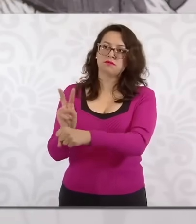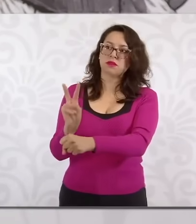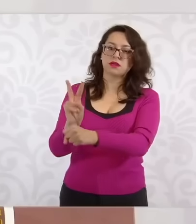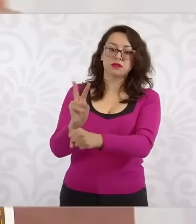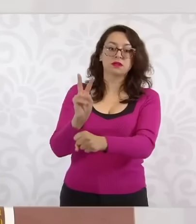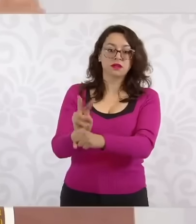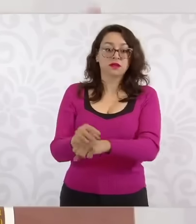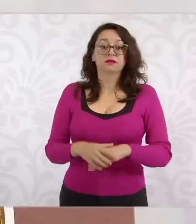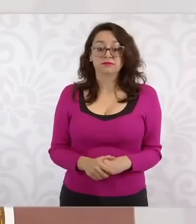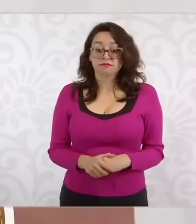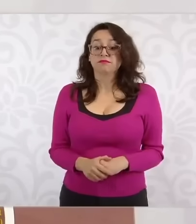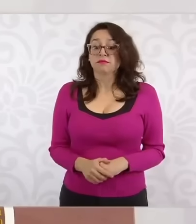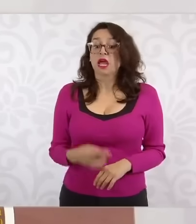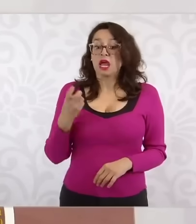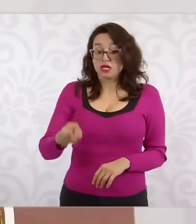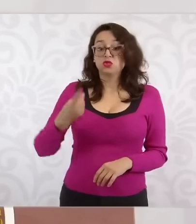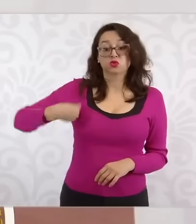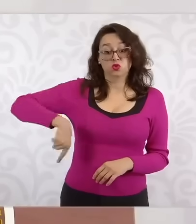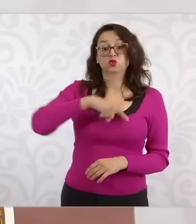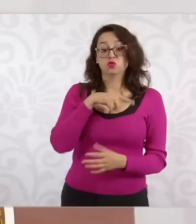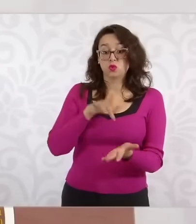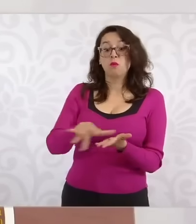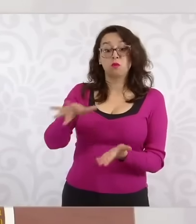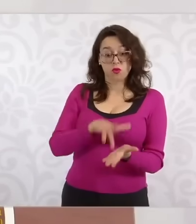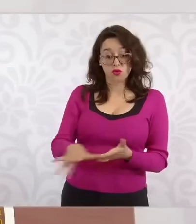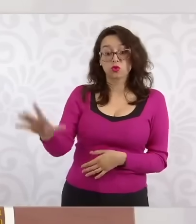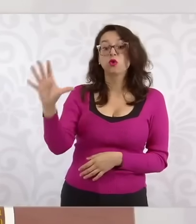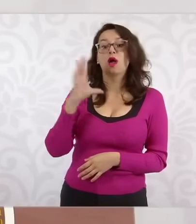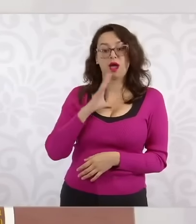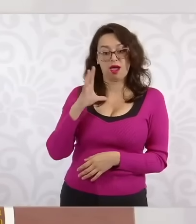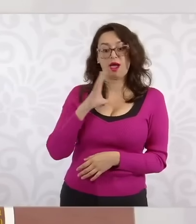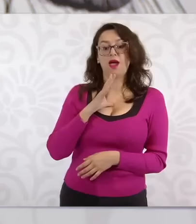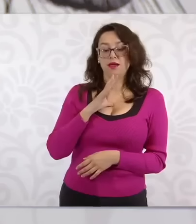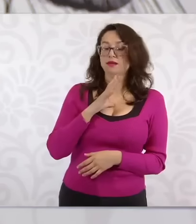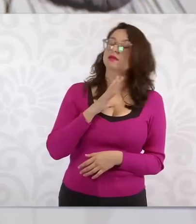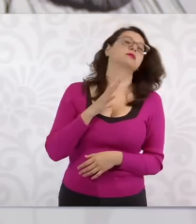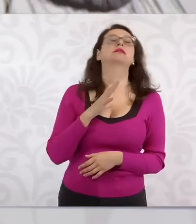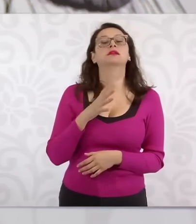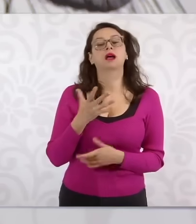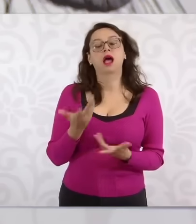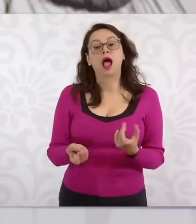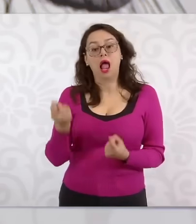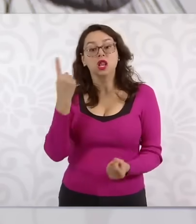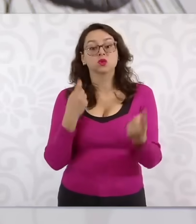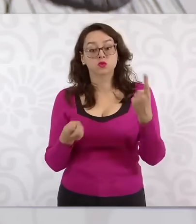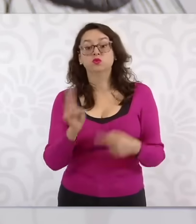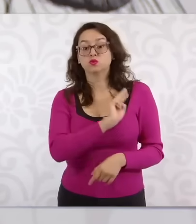hasta ese nivel llegamos de apoyo a las entidades de la República. Hay incluso municipios que piden